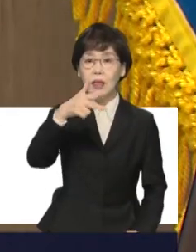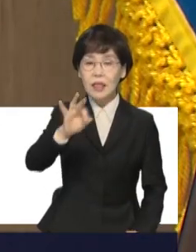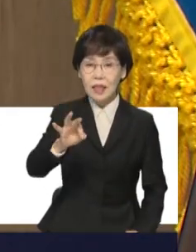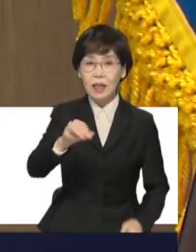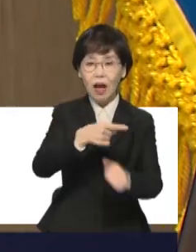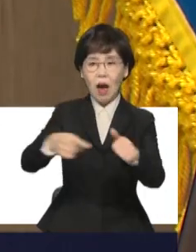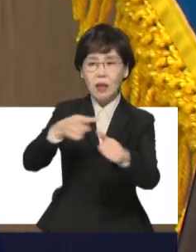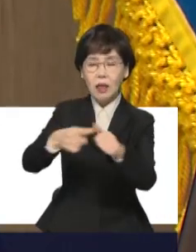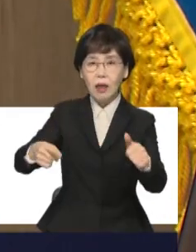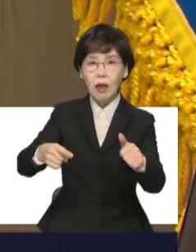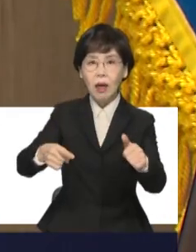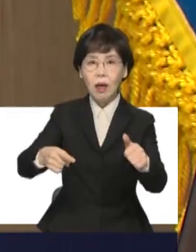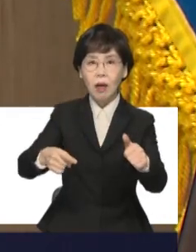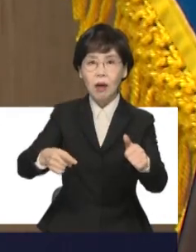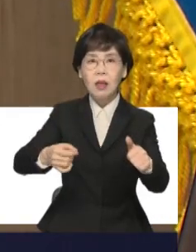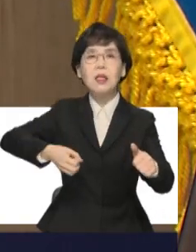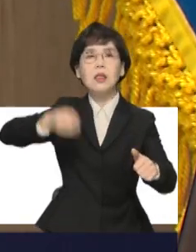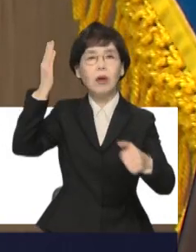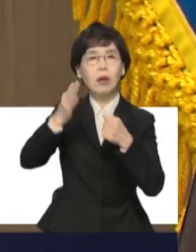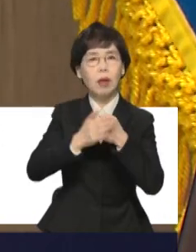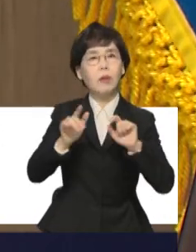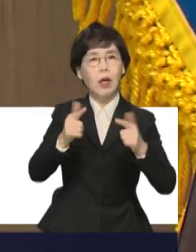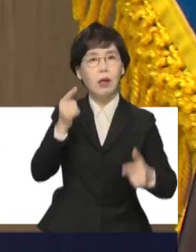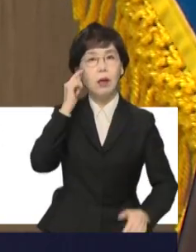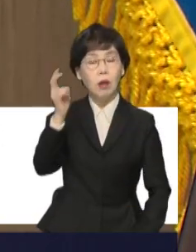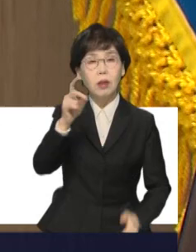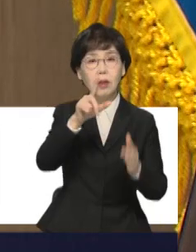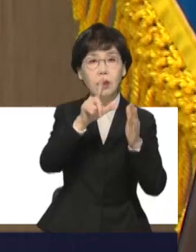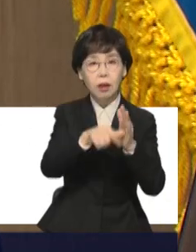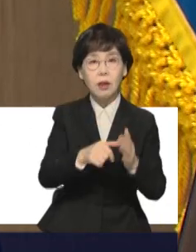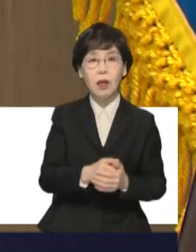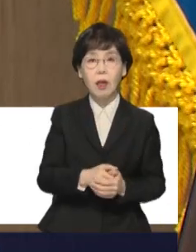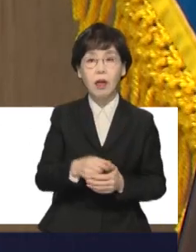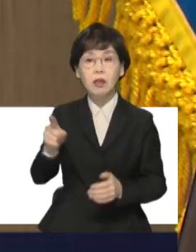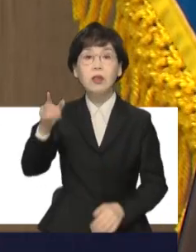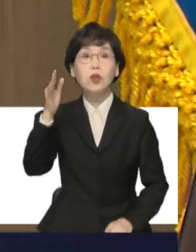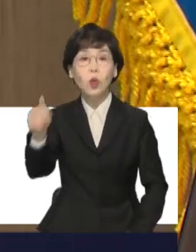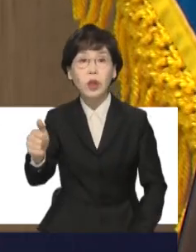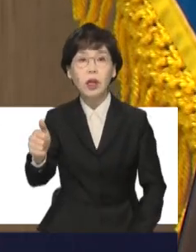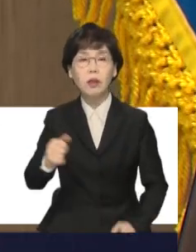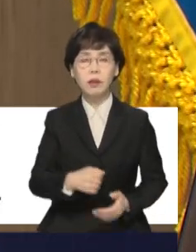것입니다. 당시 저우어 라이 총리는 전쟁 책임은